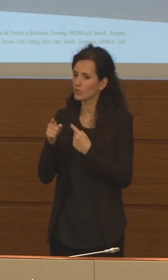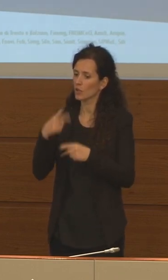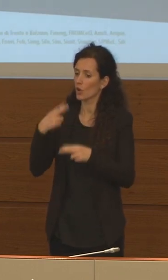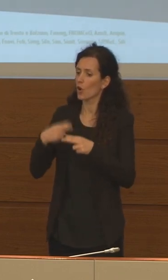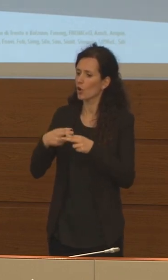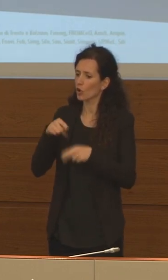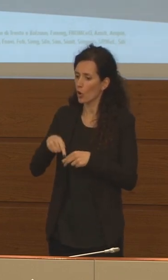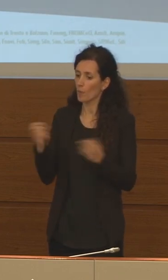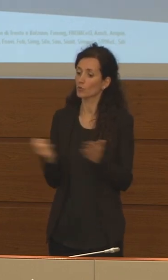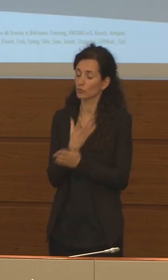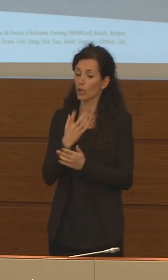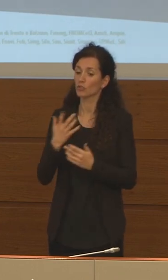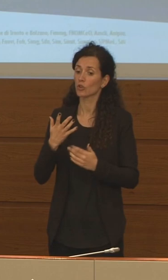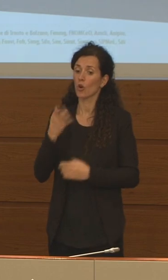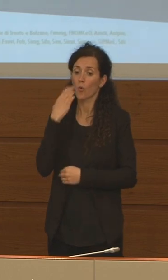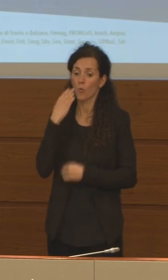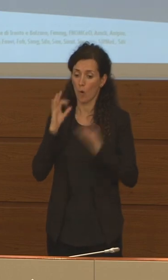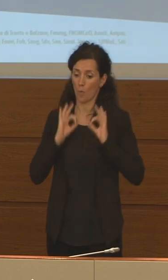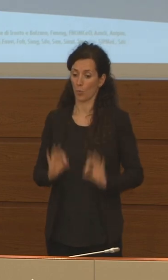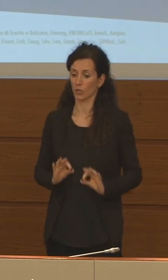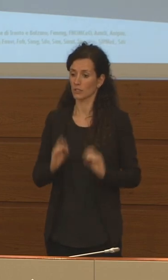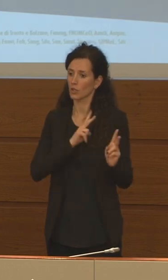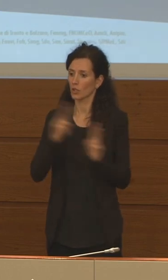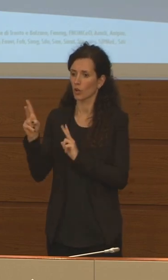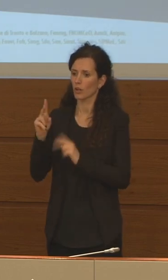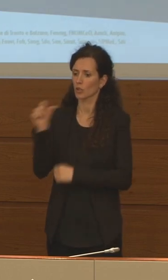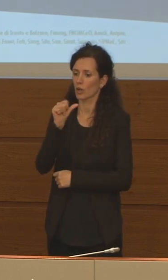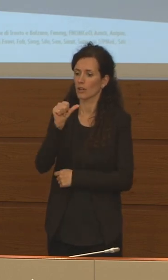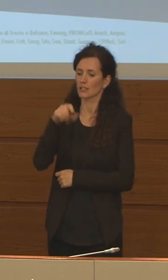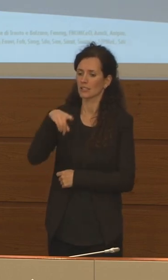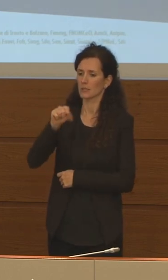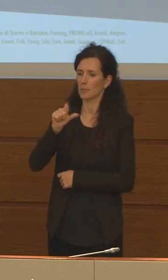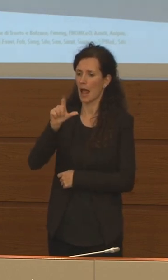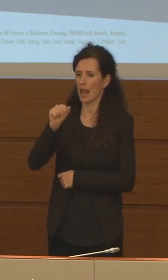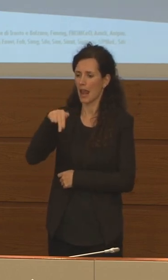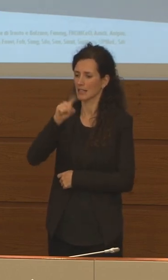ricoverato allo Spallanzani il link sembrerebbe comunque ricondurre tutto